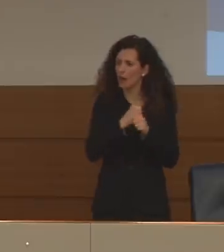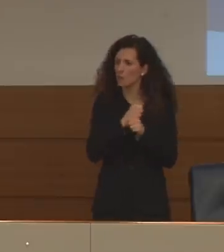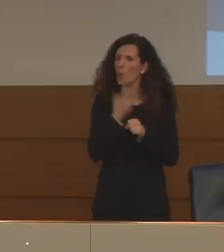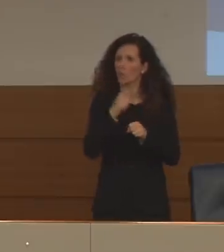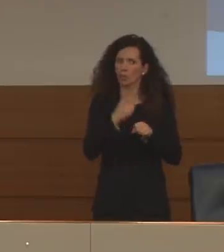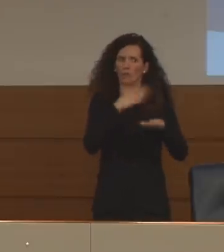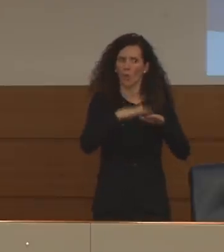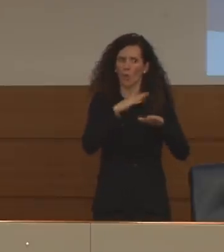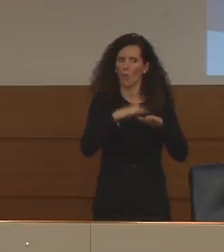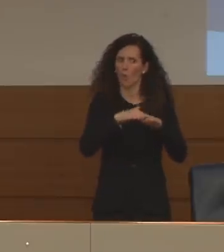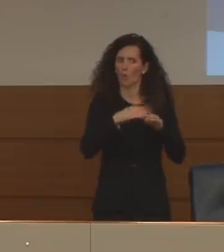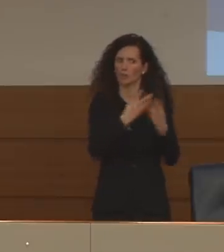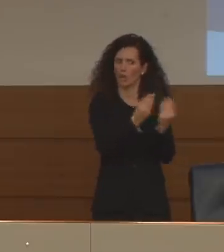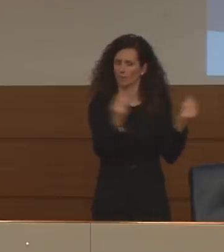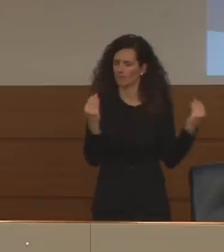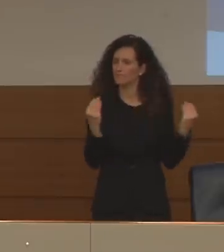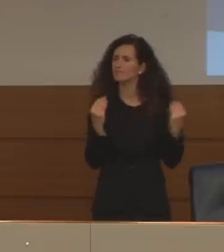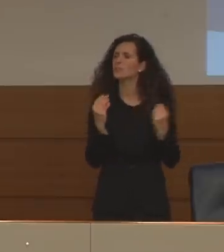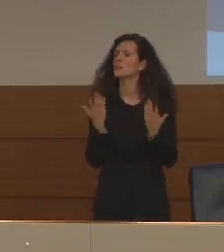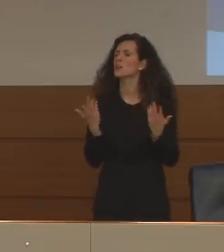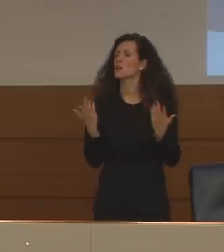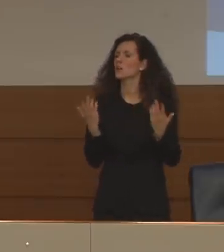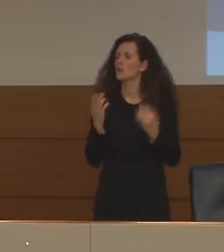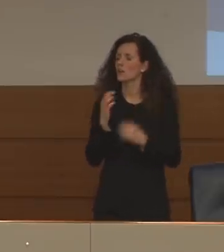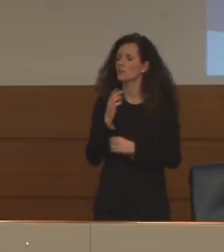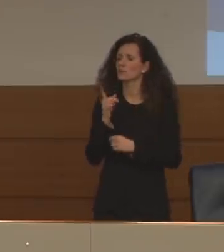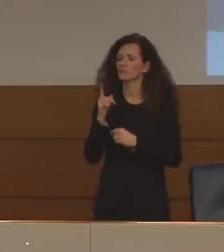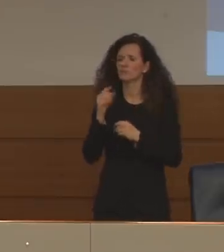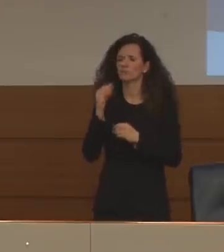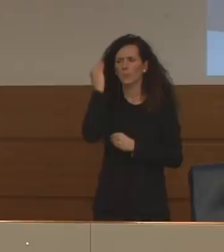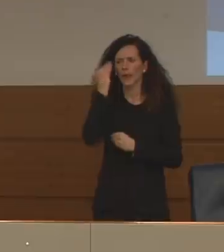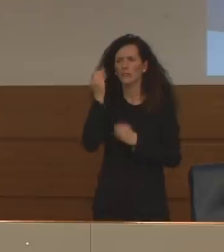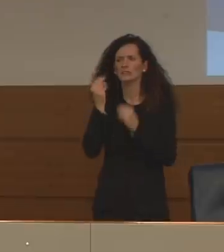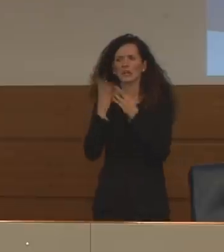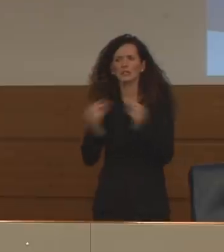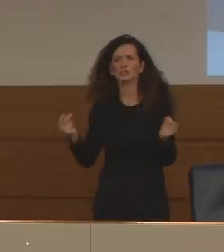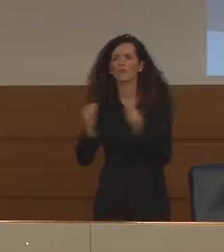come pensate che si possa rimediare?